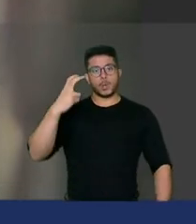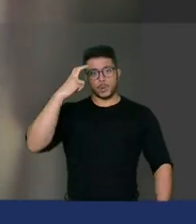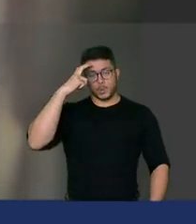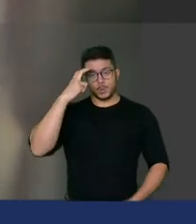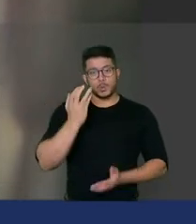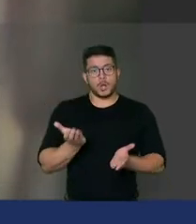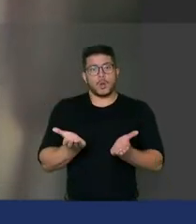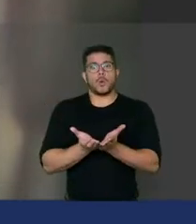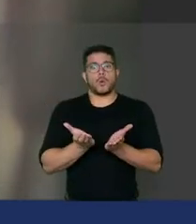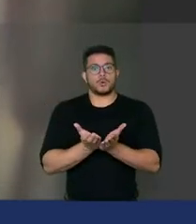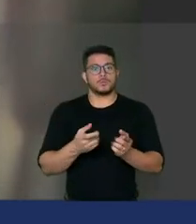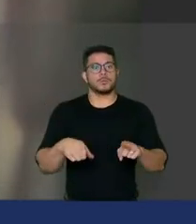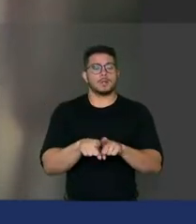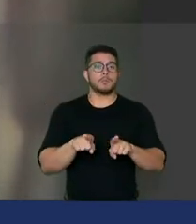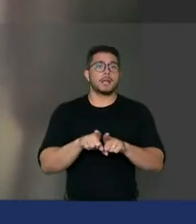QUE A CULTURA GOSPEL DE UMA